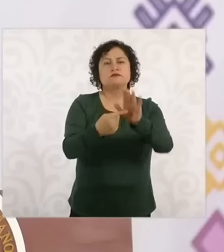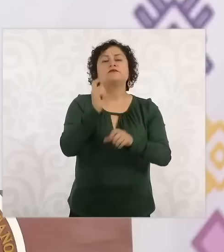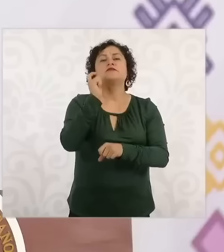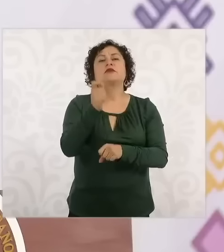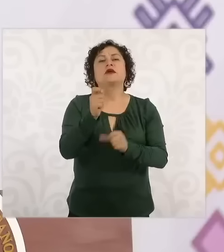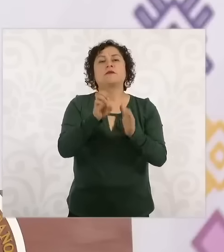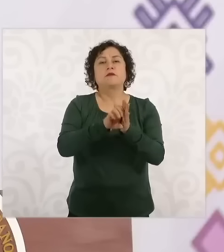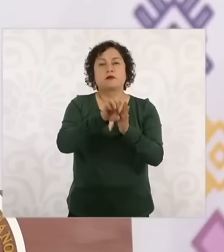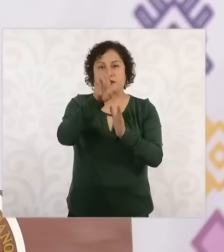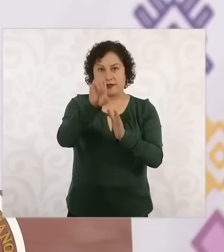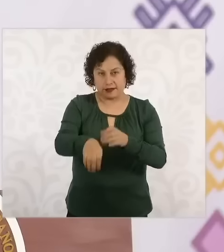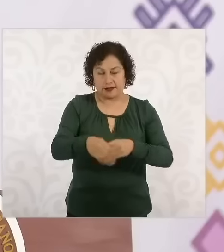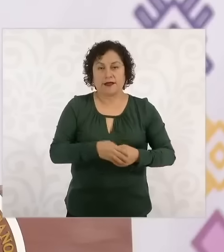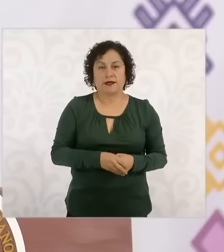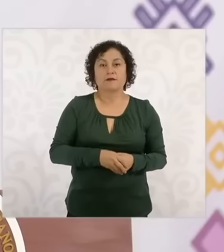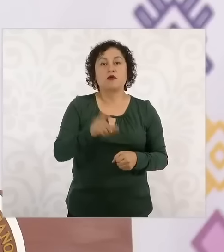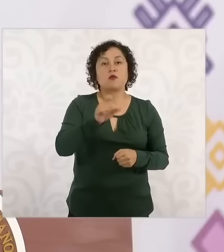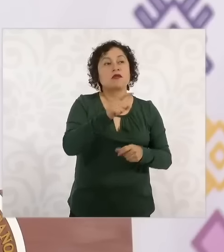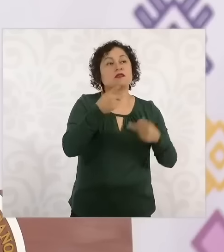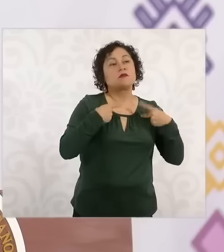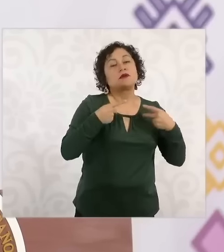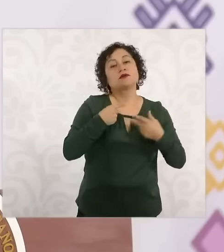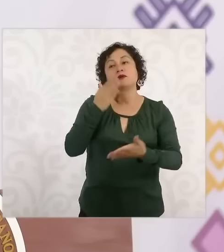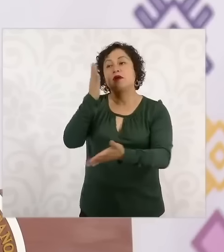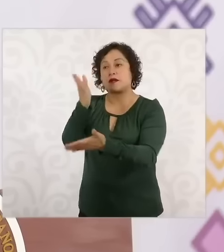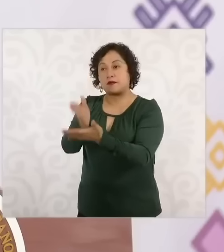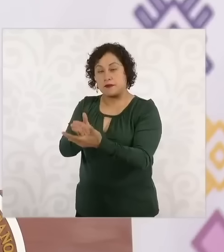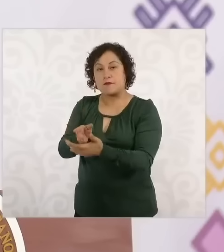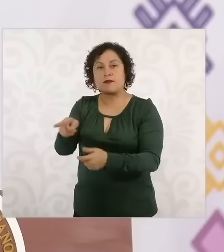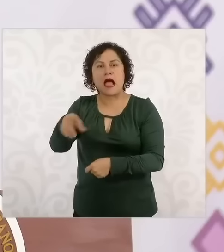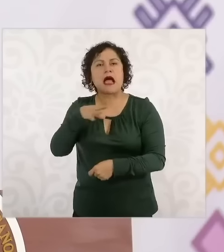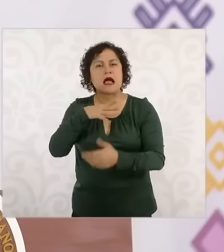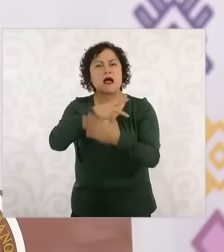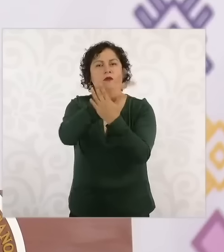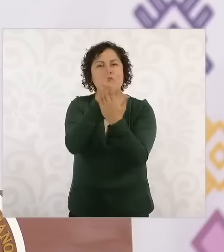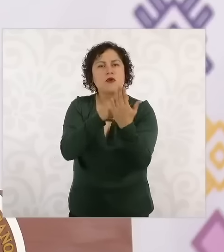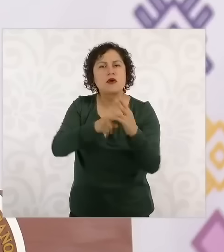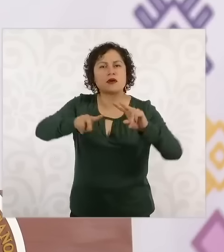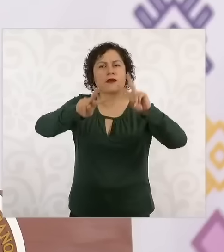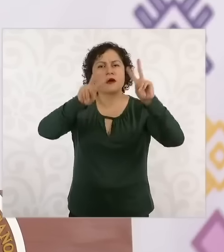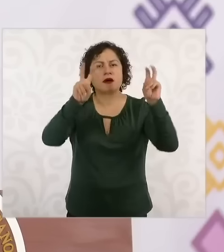Tenemos un programa que se llama Mírame a los ojos, que es tal cual eh cómo facilitamos con